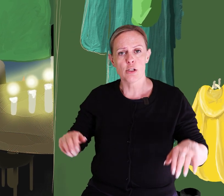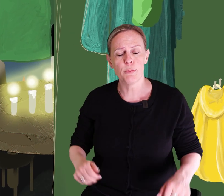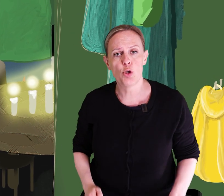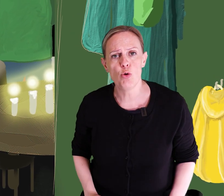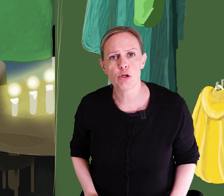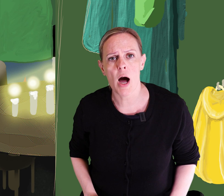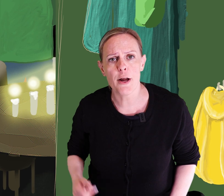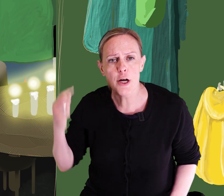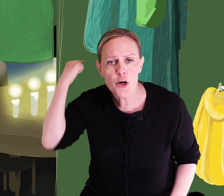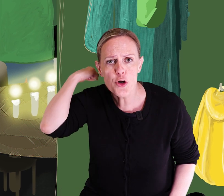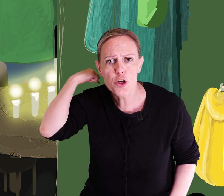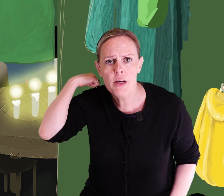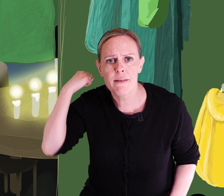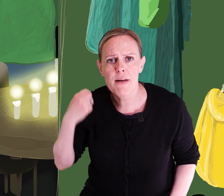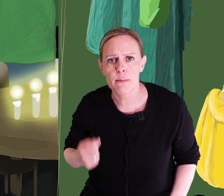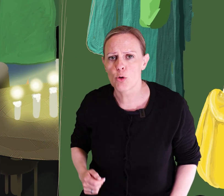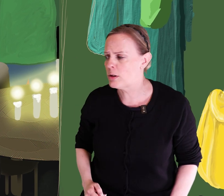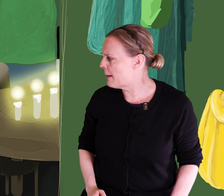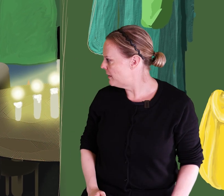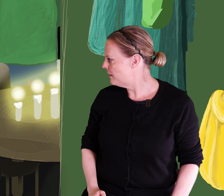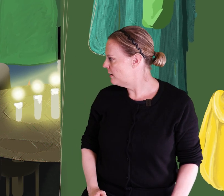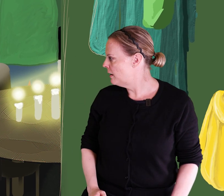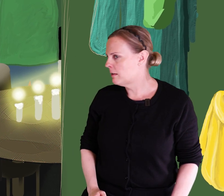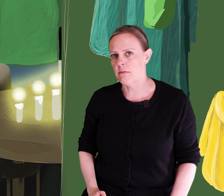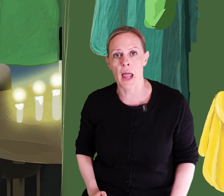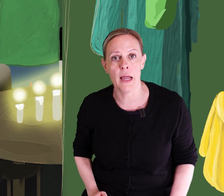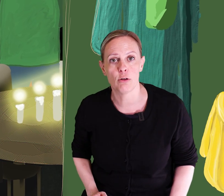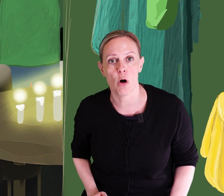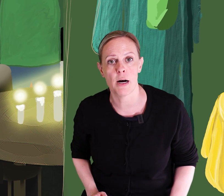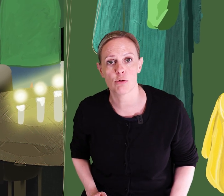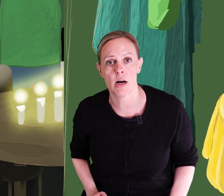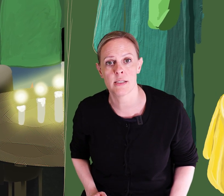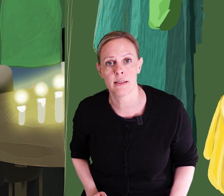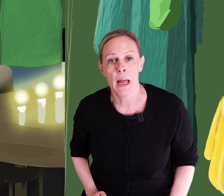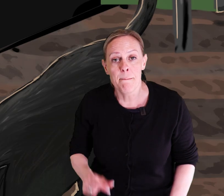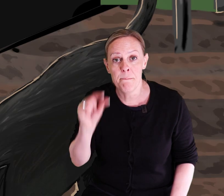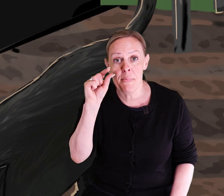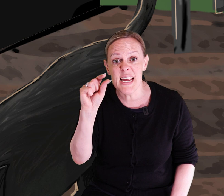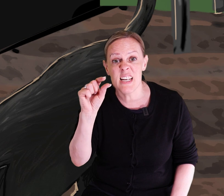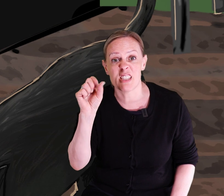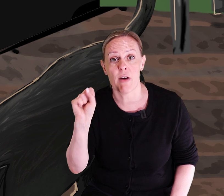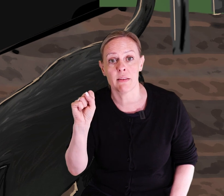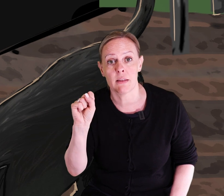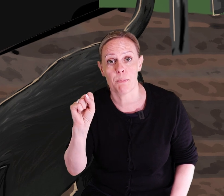som tur så har han ryggen vänd mot dem tänk om han skulle ha sett mini Svante